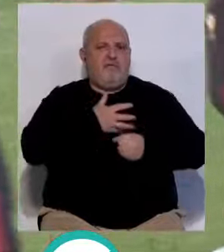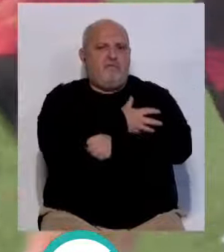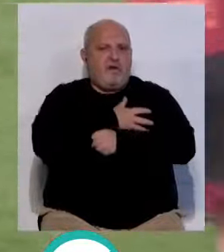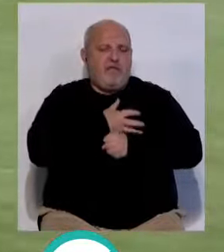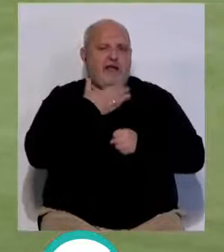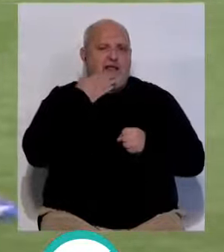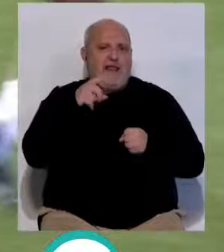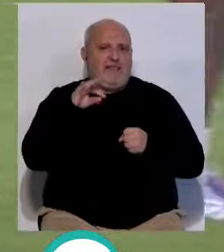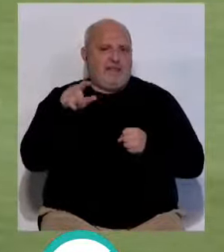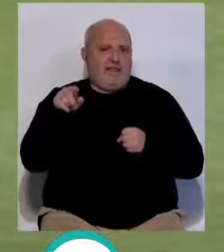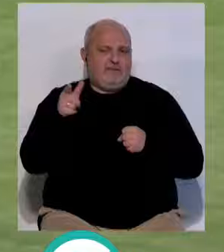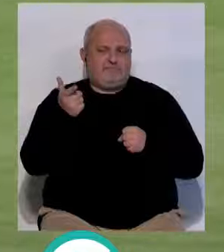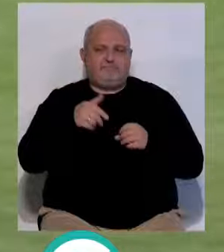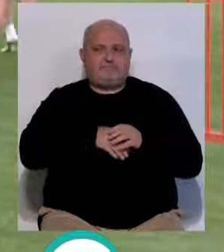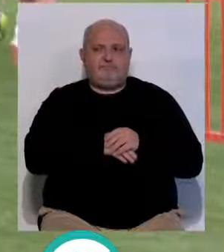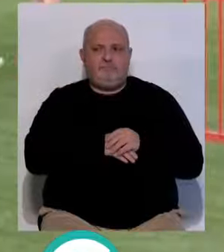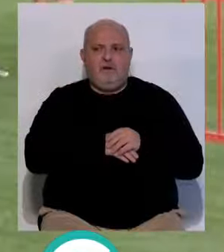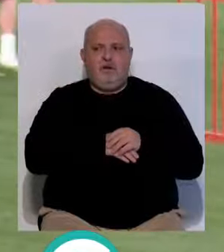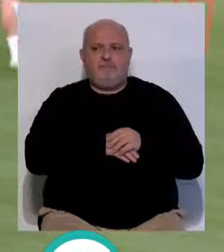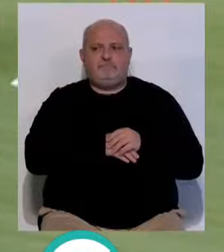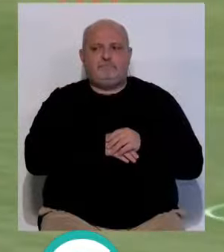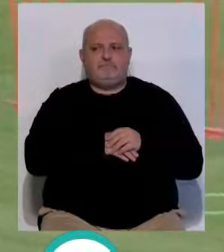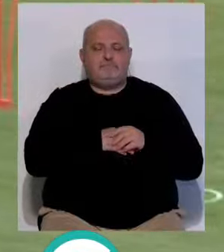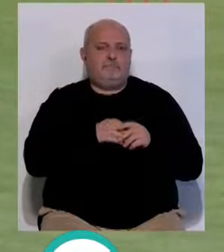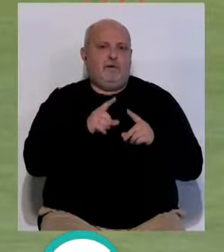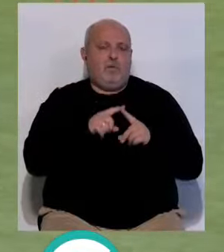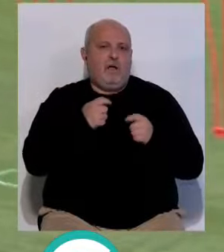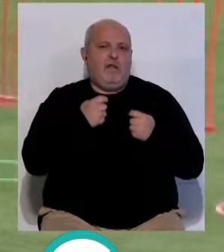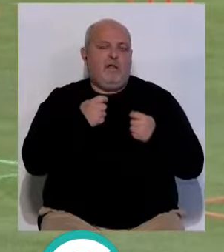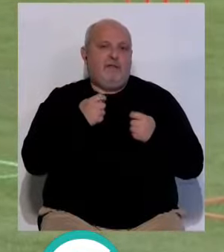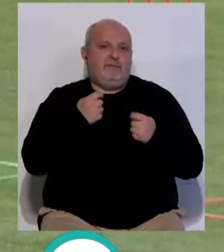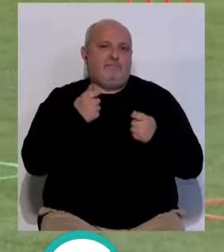del bombo no que acaba con el bombo bombo No ese fue el del Valencia no F el de valencia sufrio